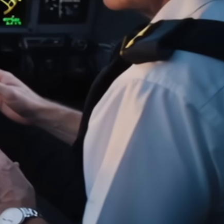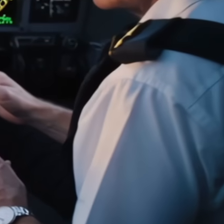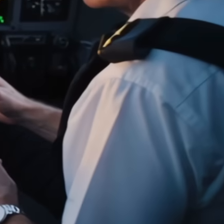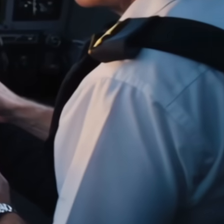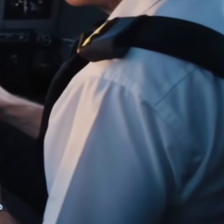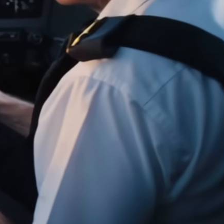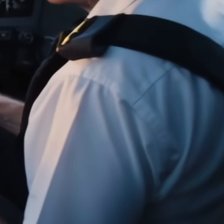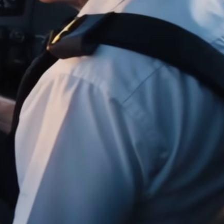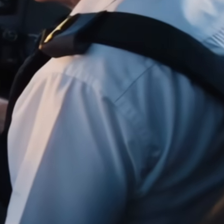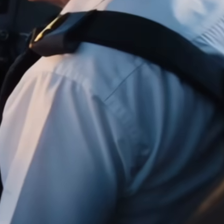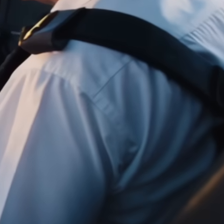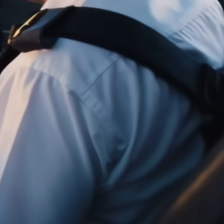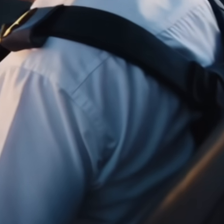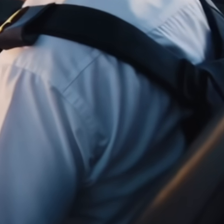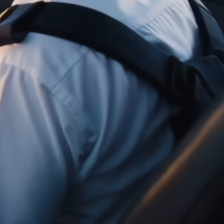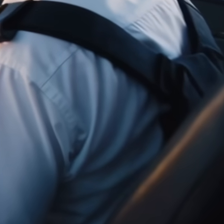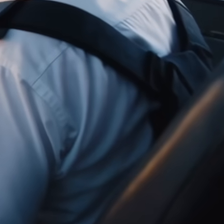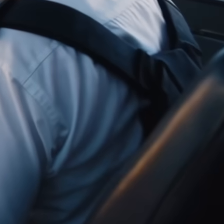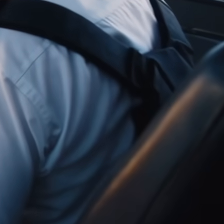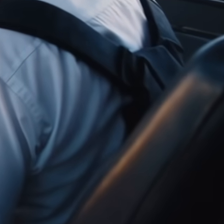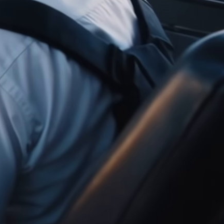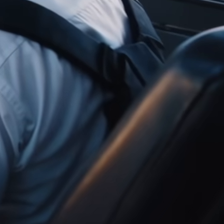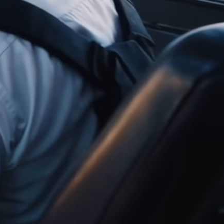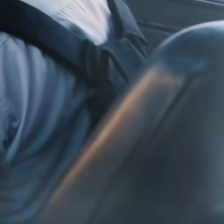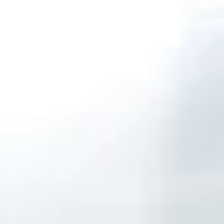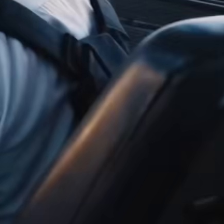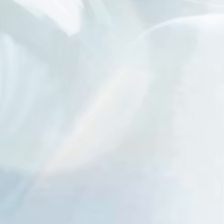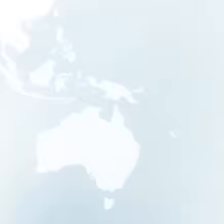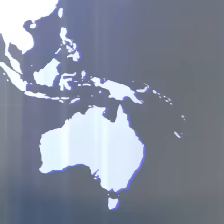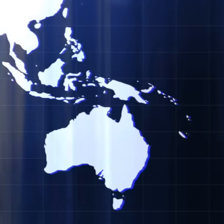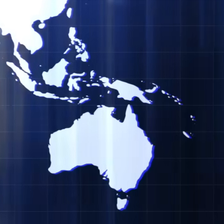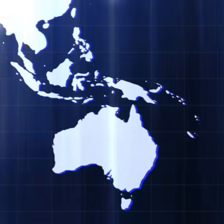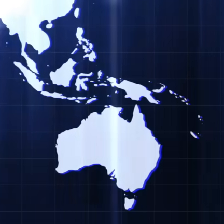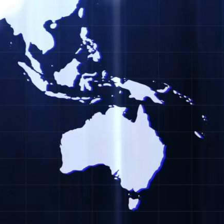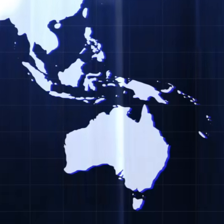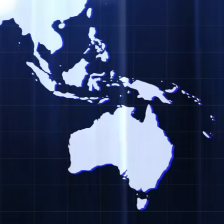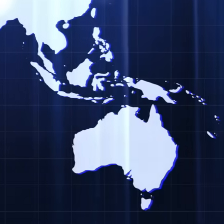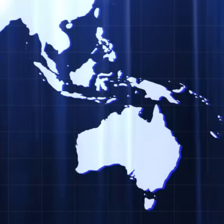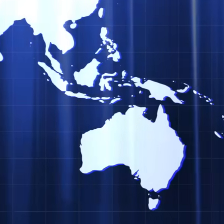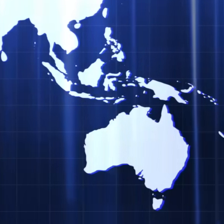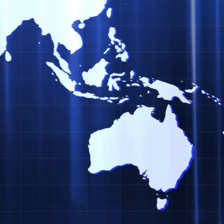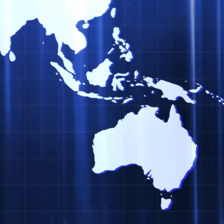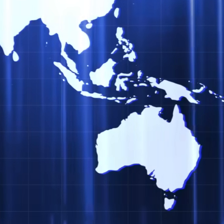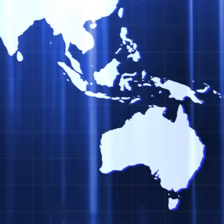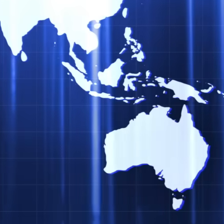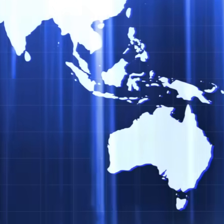de aviación. Destinos. La aerolínea busca expandirse a 11 destinos internacionales.